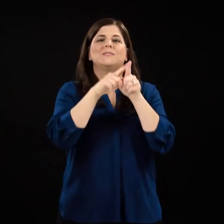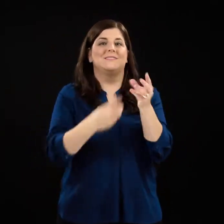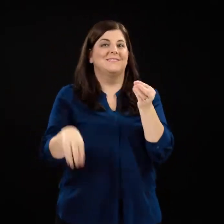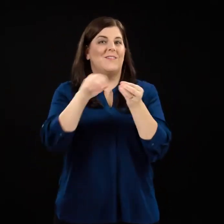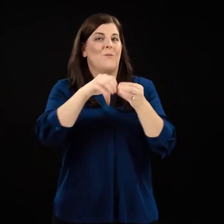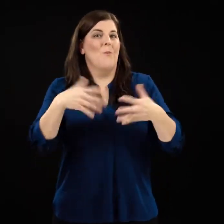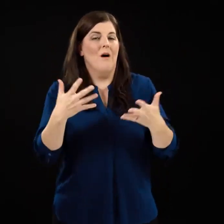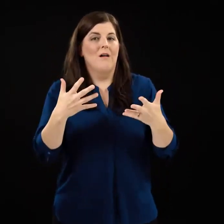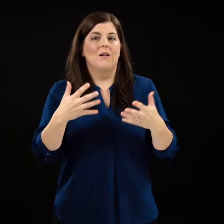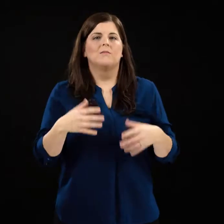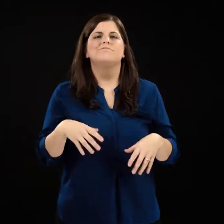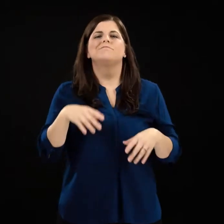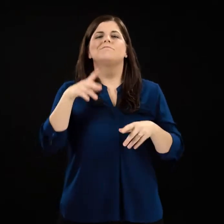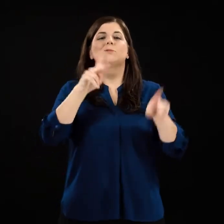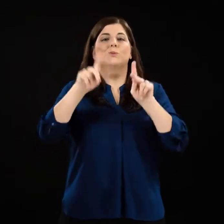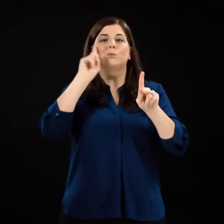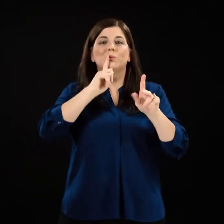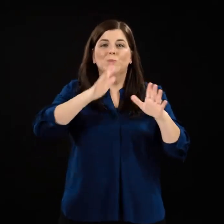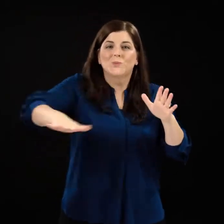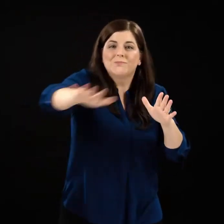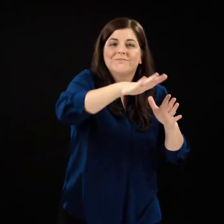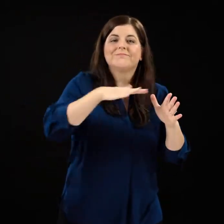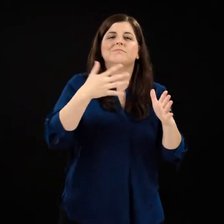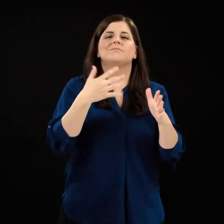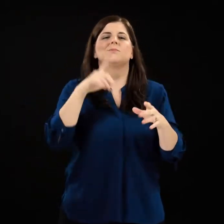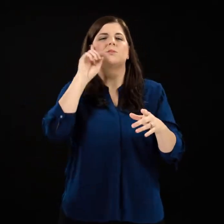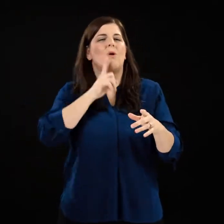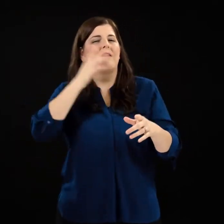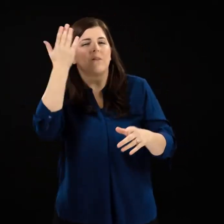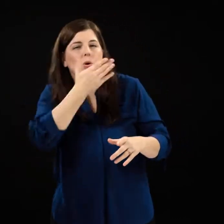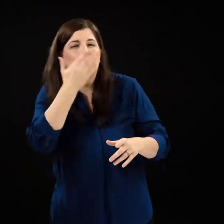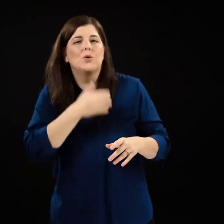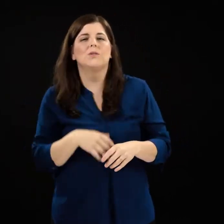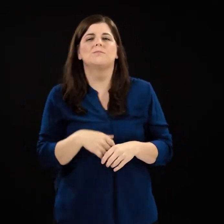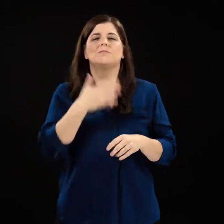Le Code établit les droits fondamentaux de tous les consommateurs canadiens de